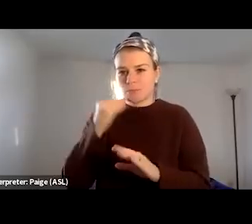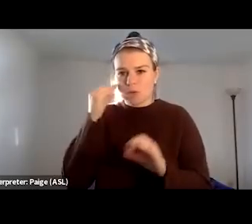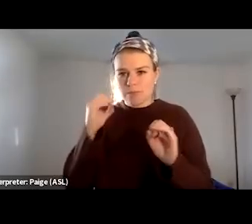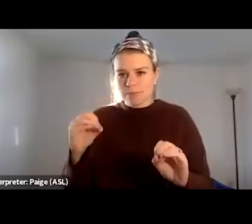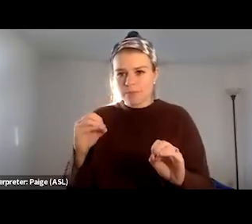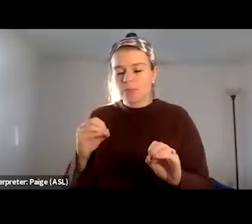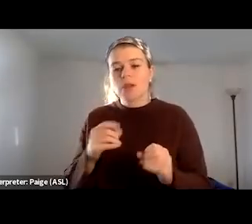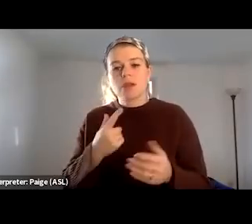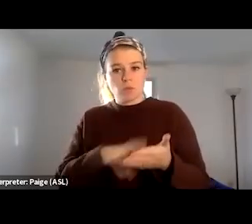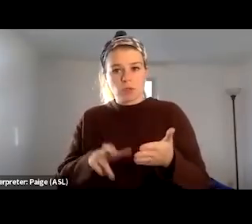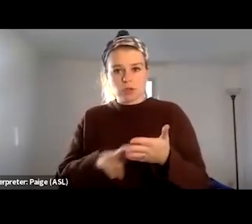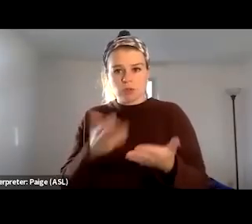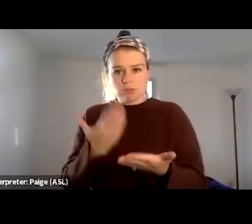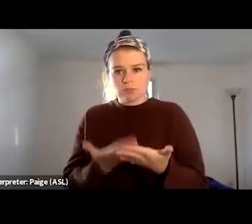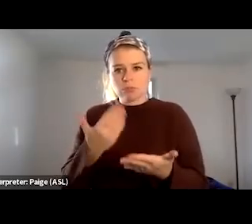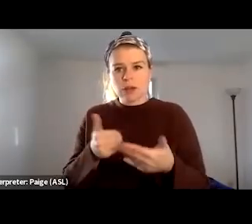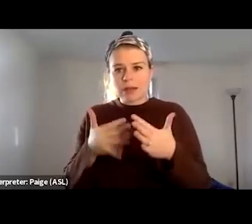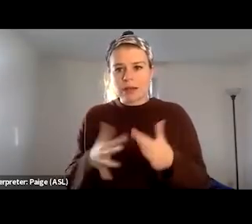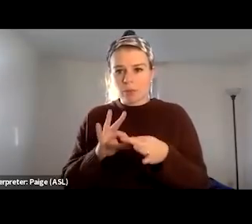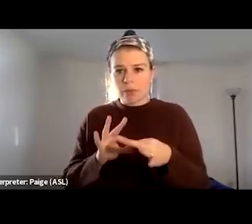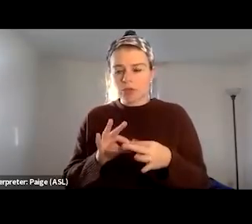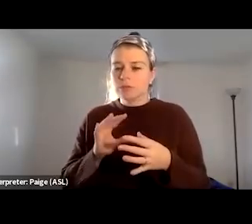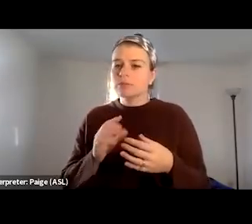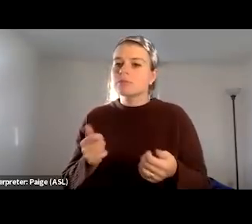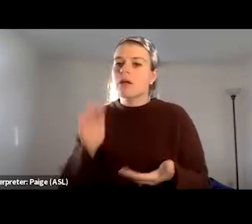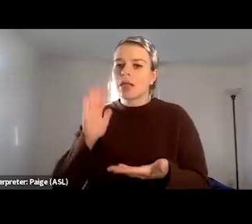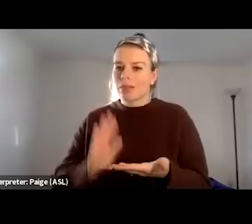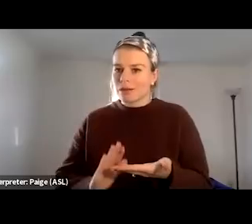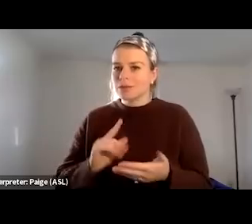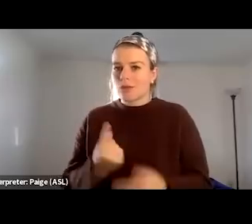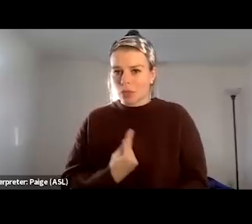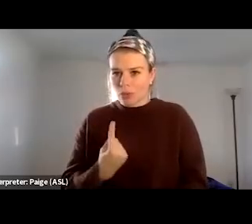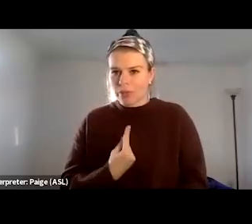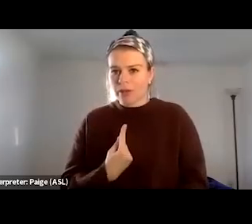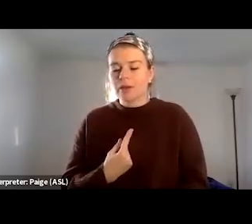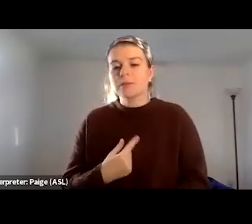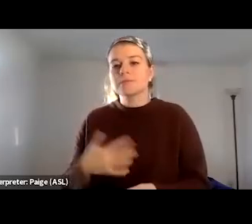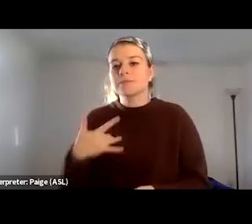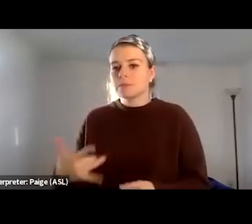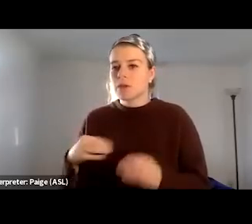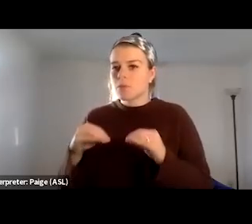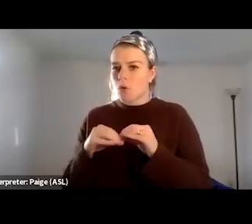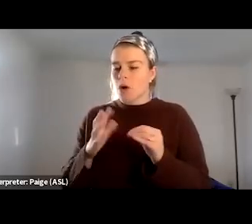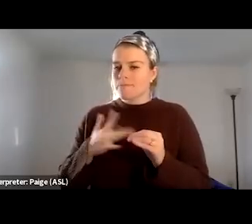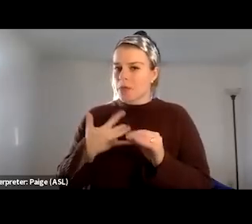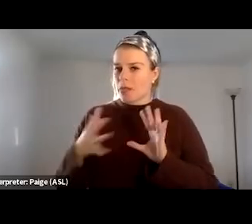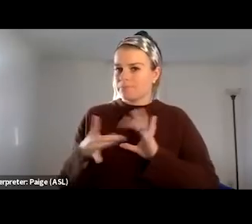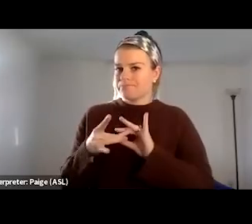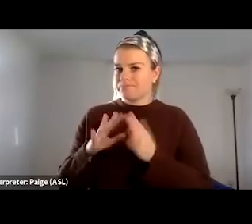que las relaciones con los vecinos están asociadas con niveles más bajos de soledad, niveles más altos de sentido de comunidad entre adultos con serios desafíos de salud mental,